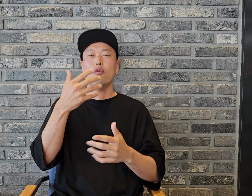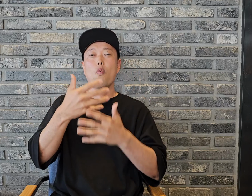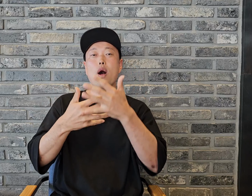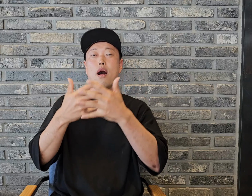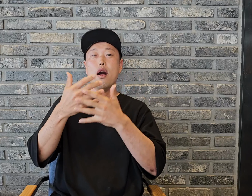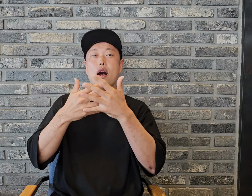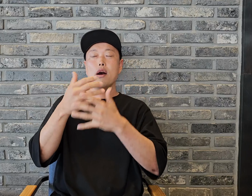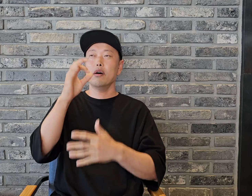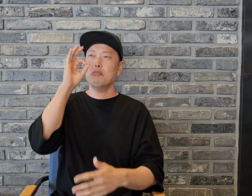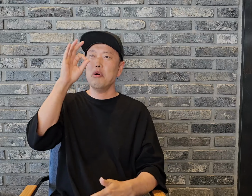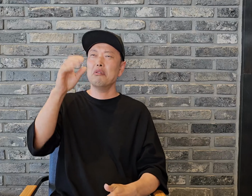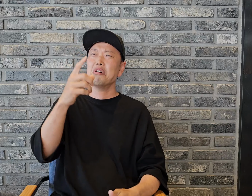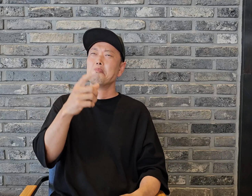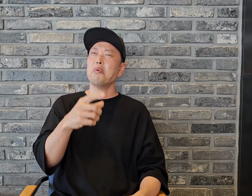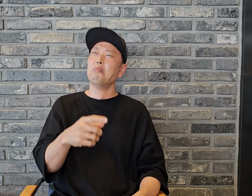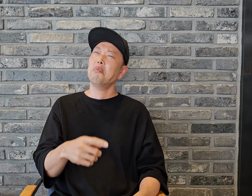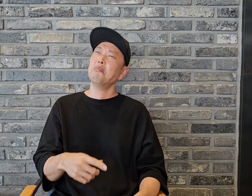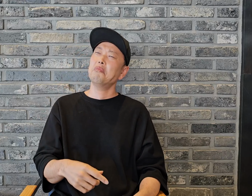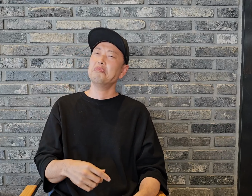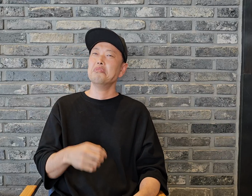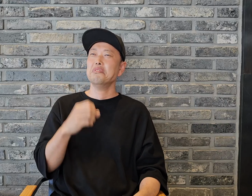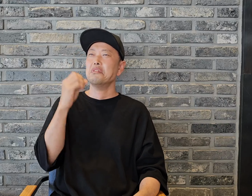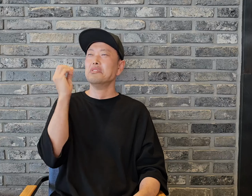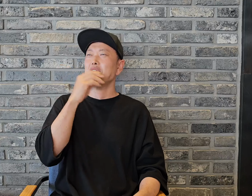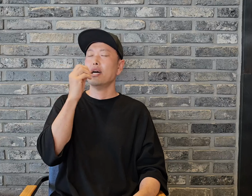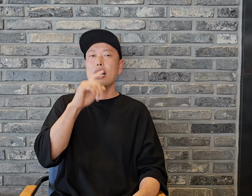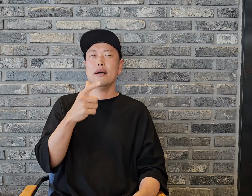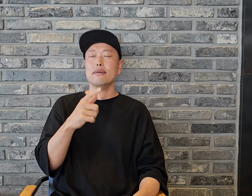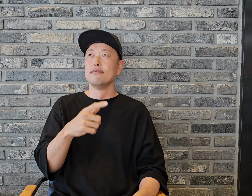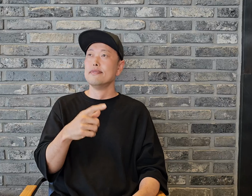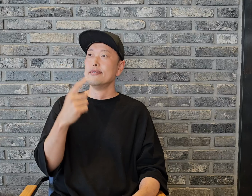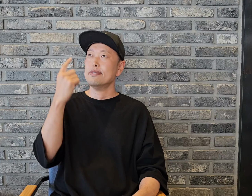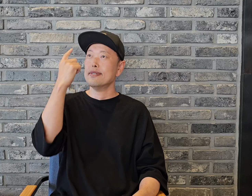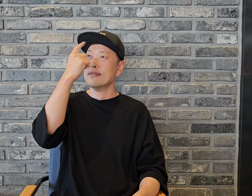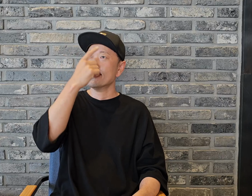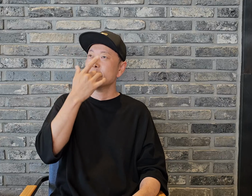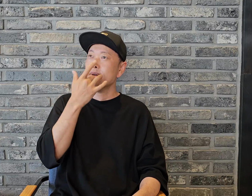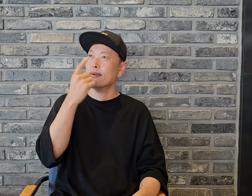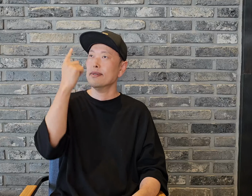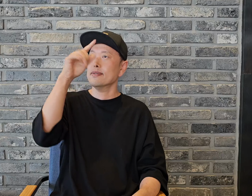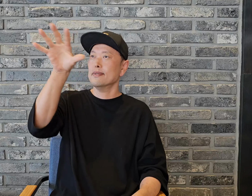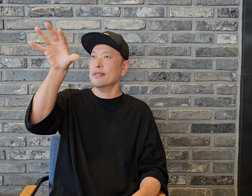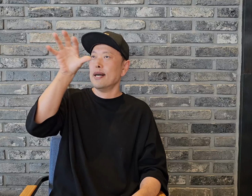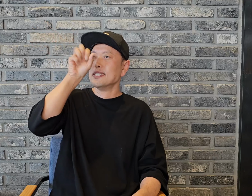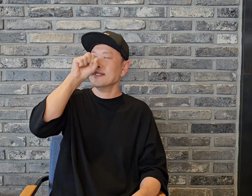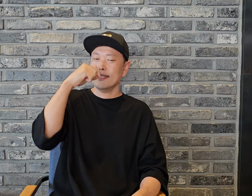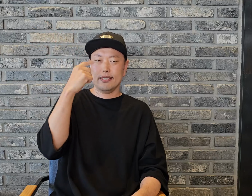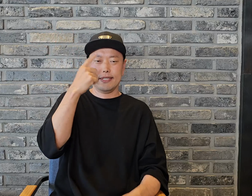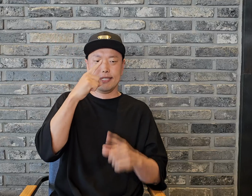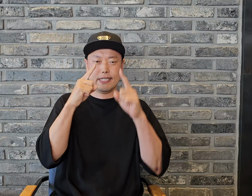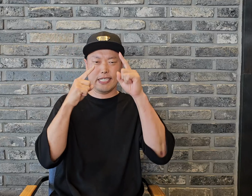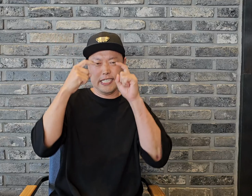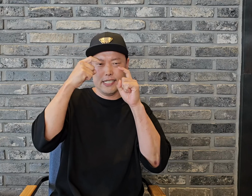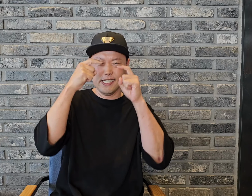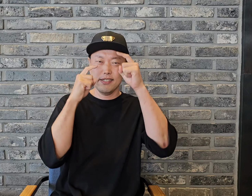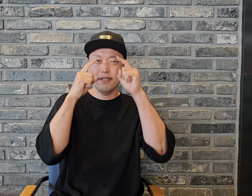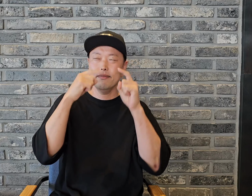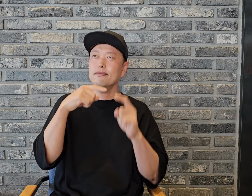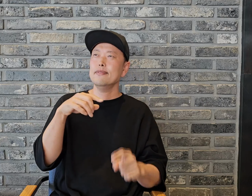映画を観るときもただ見るだけじゃなくて、 俳優がどういう表情をしているのかを分析して観たりします。